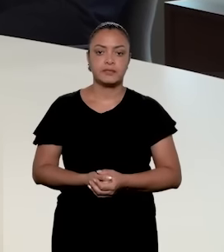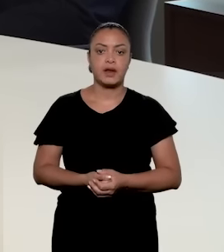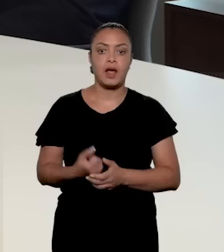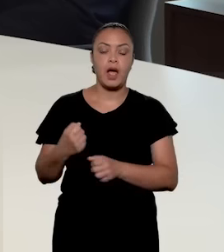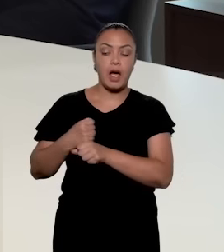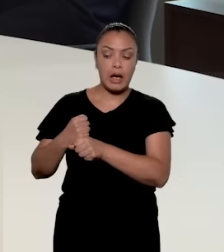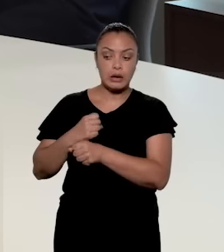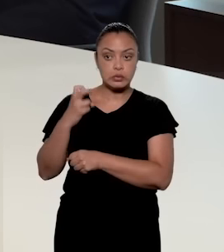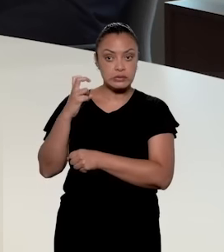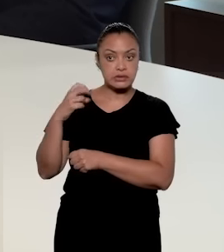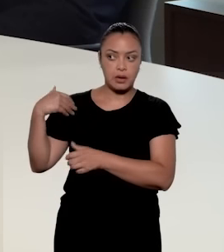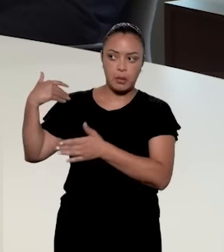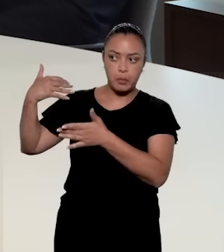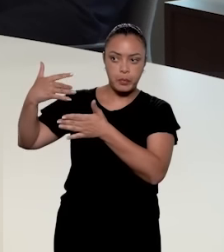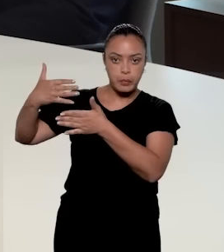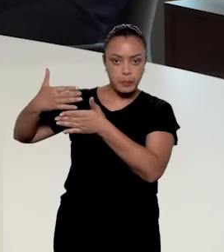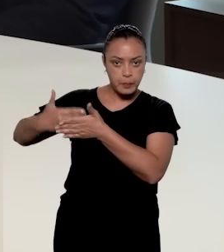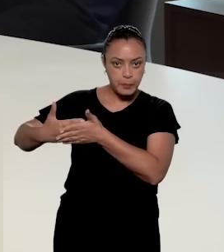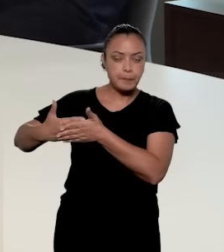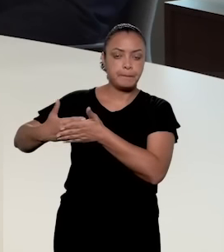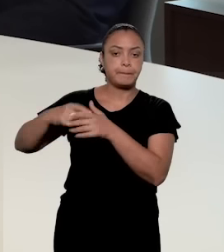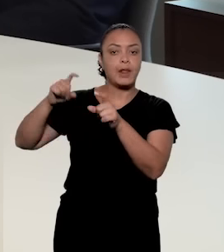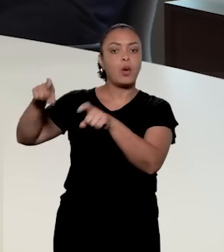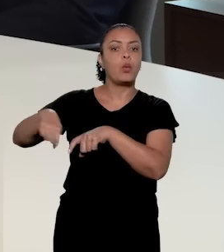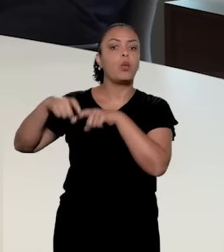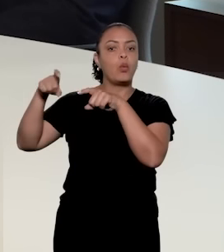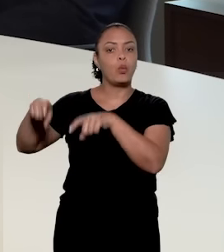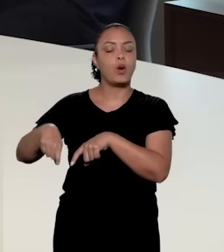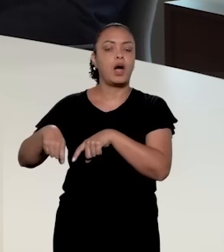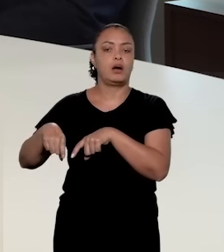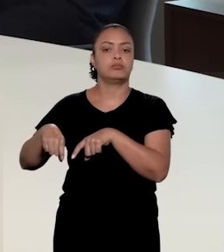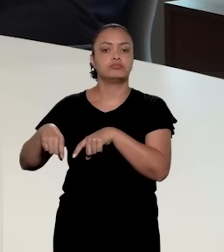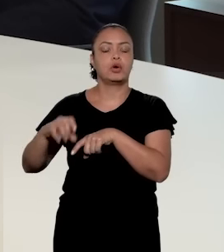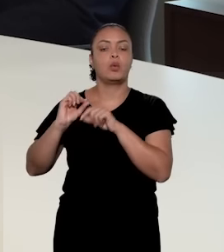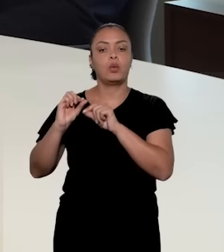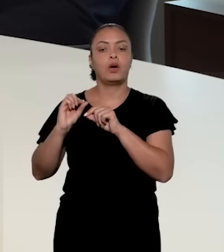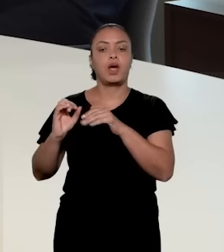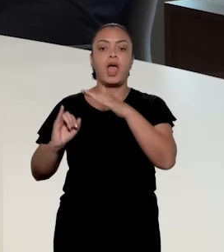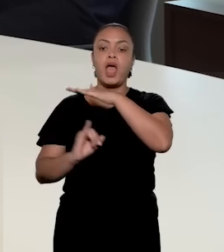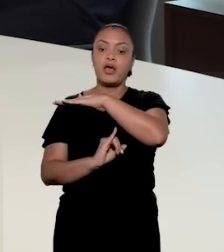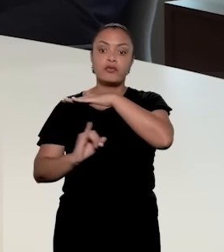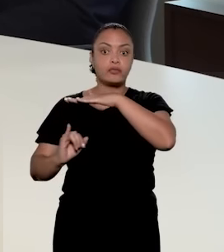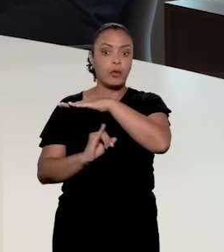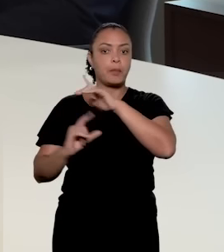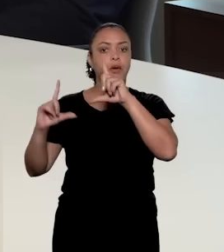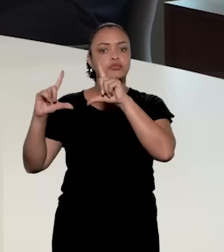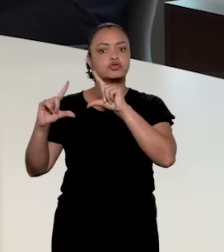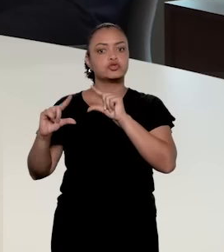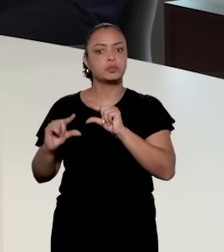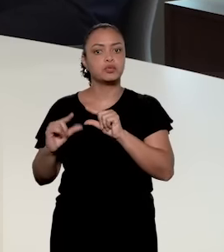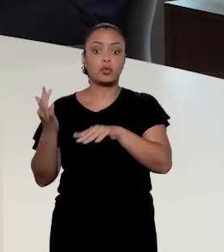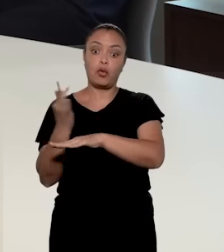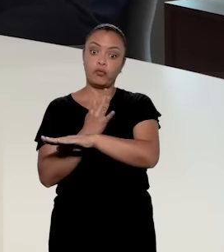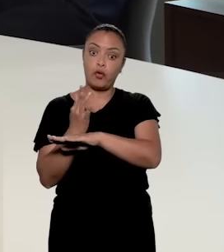também. E nos últimos 5 anos, o agro brasileiro reduziu a informalidade, alcançou a maior taxa de